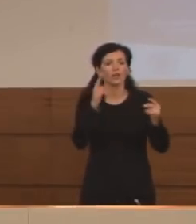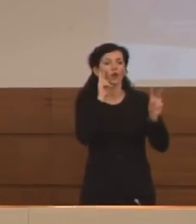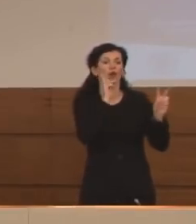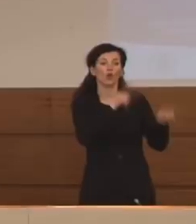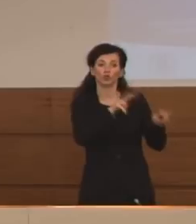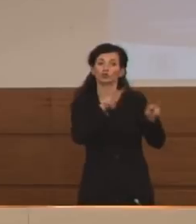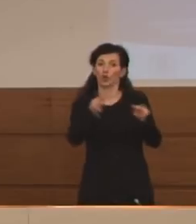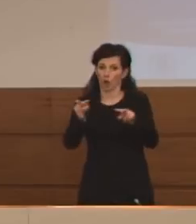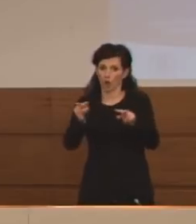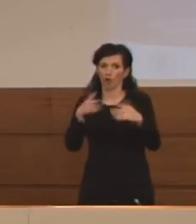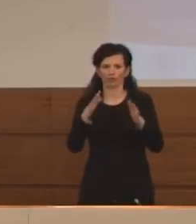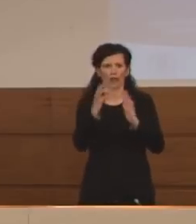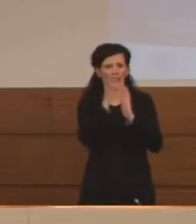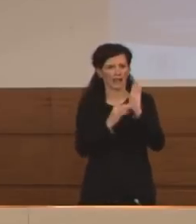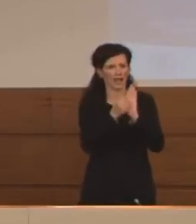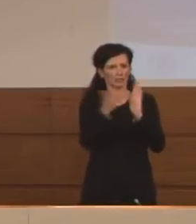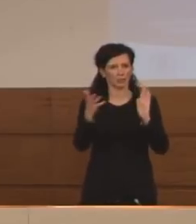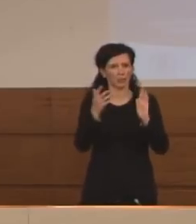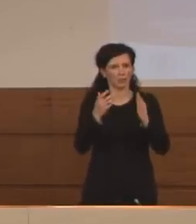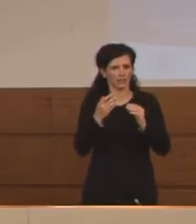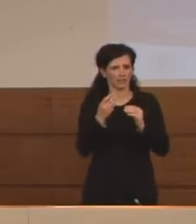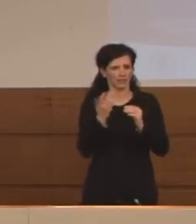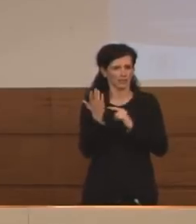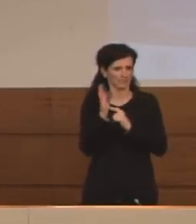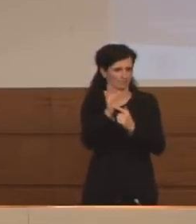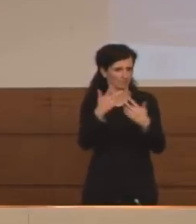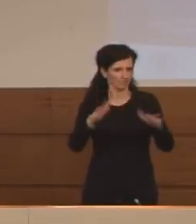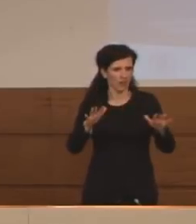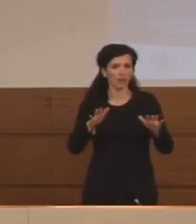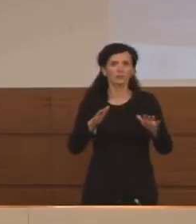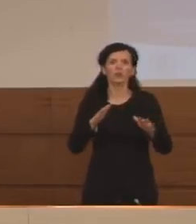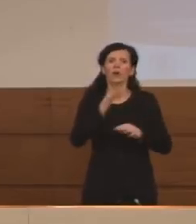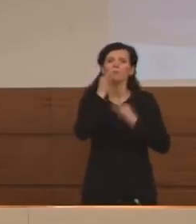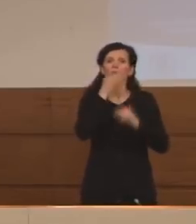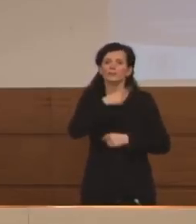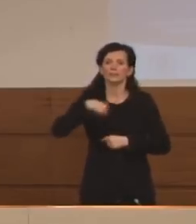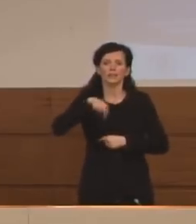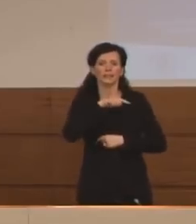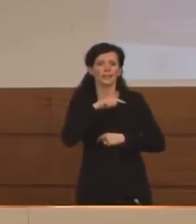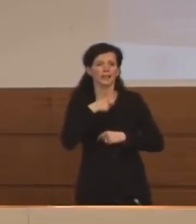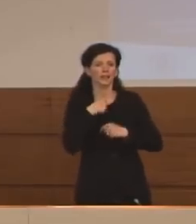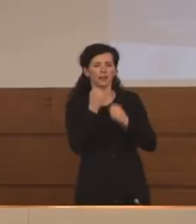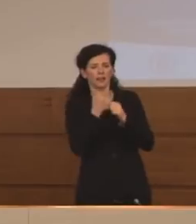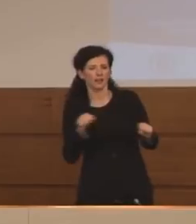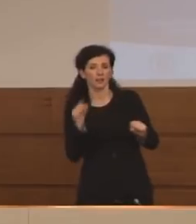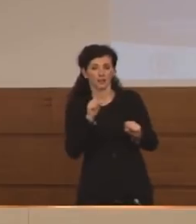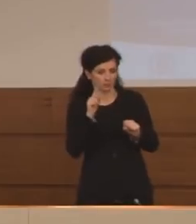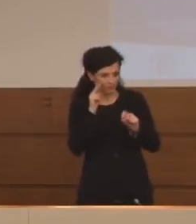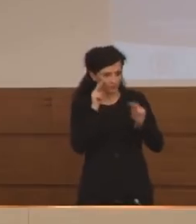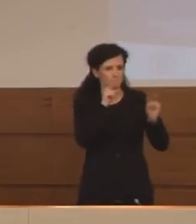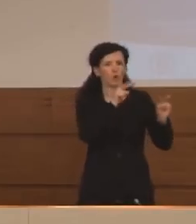Quindi è assolutamente necessario non mollare la guardia, non abbassare la guardia e fare il controllo.